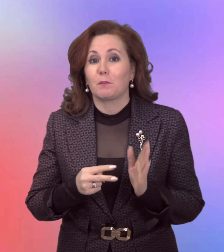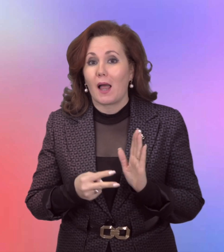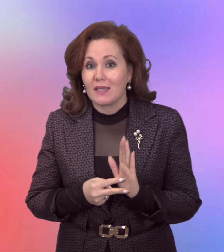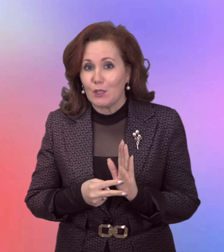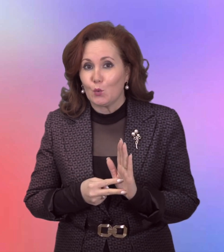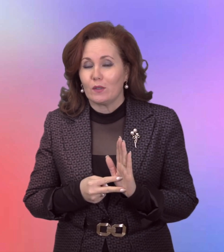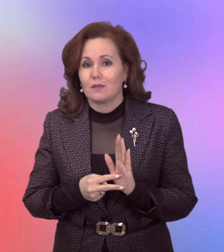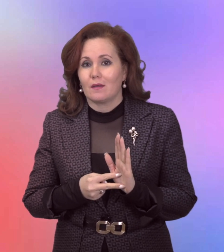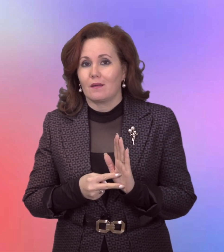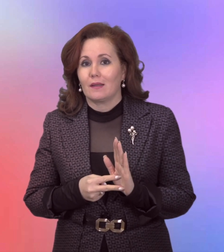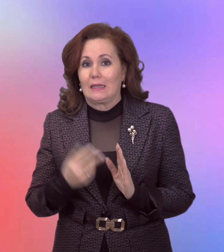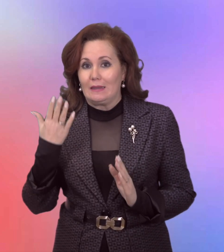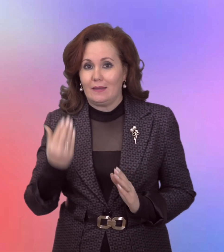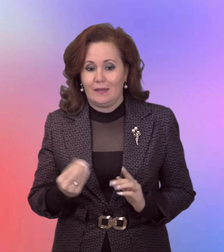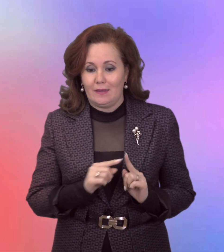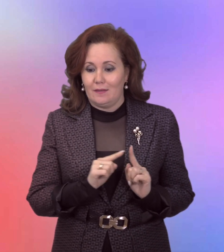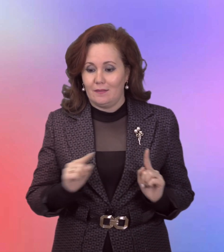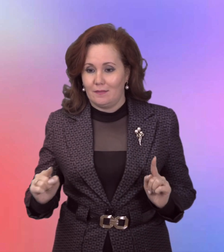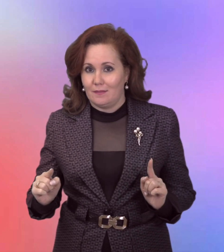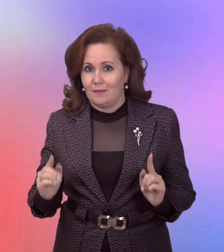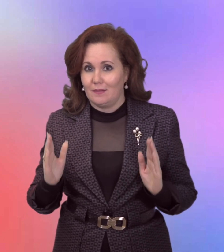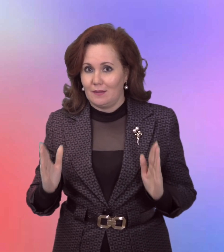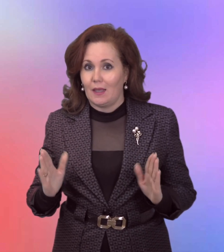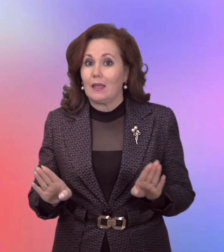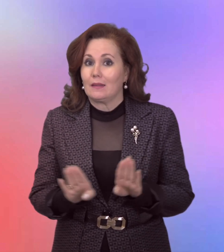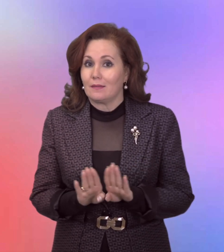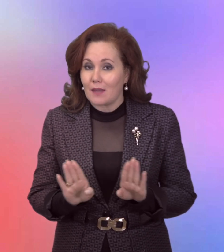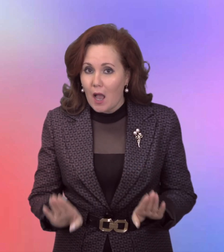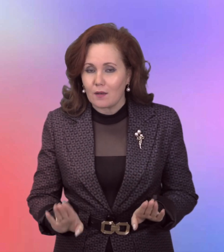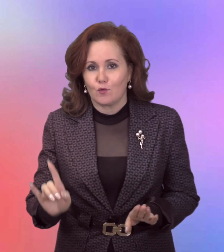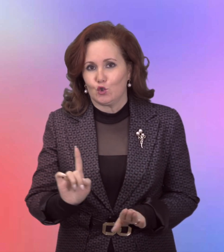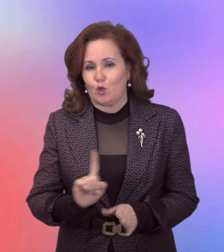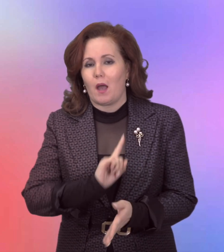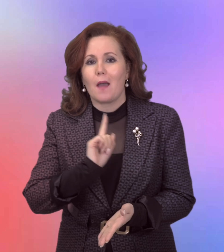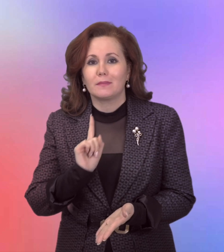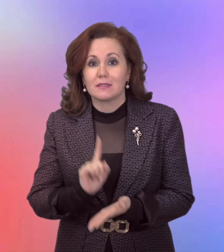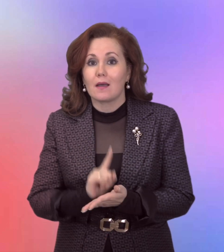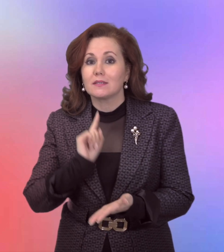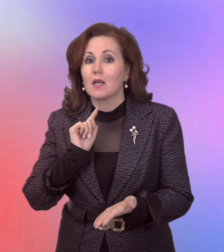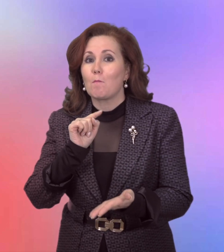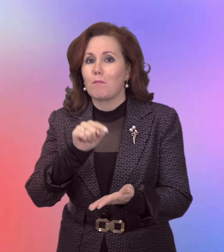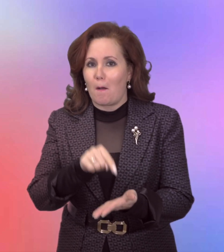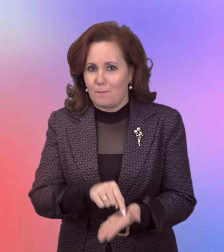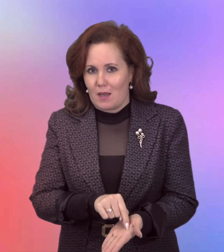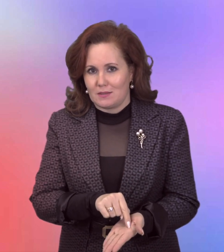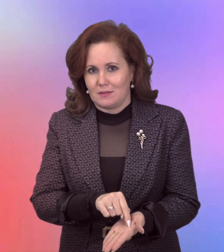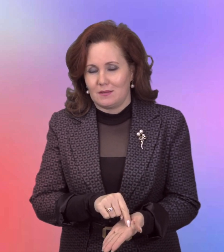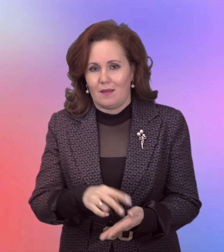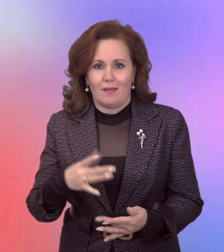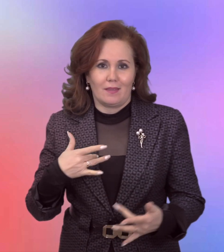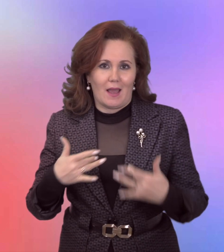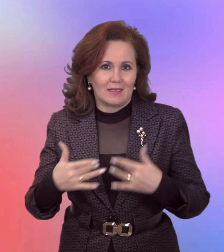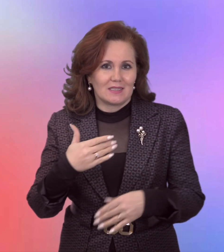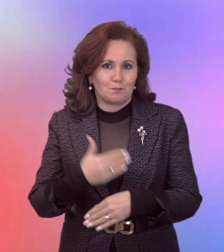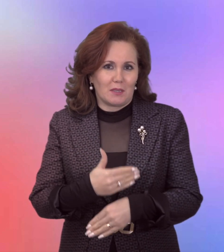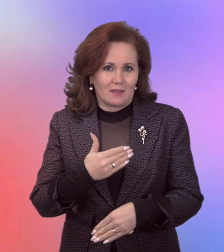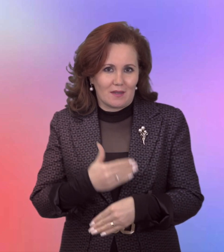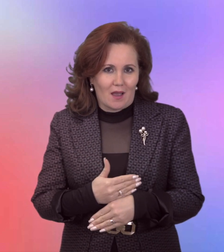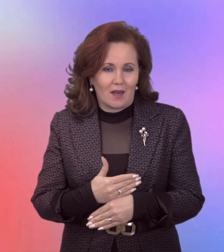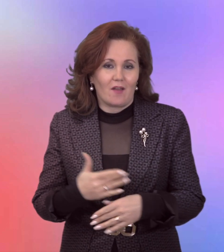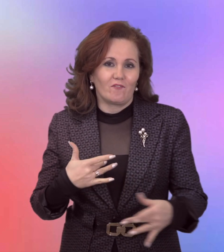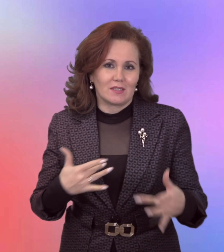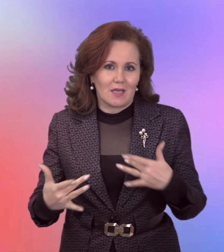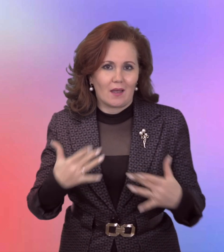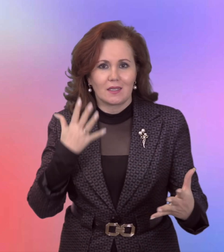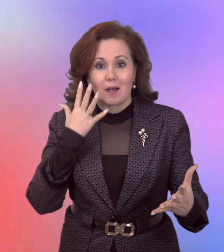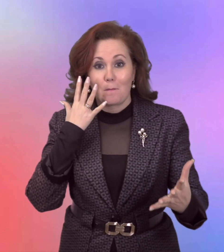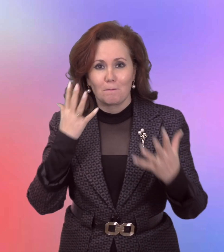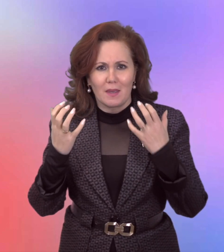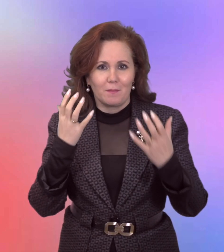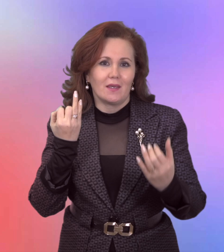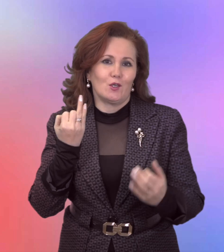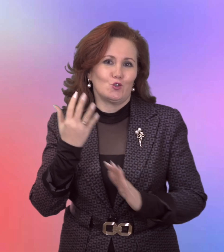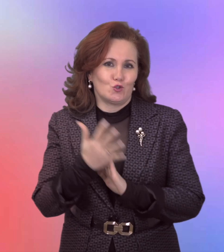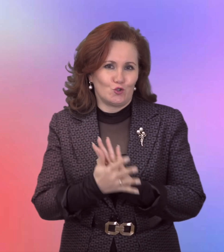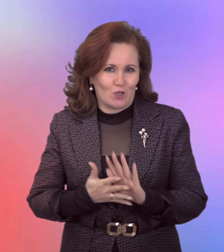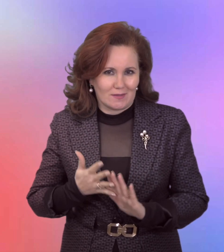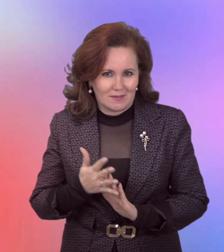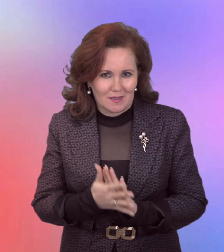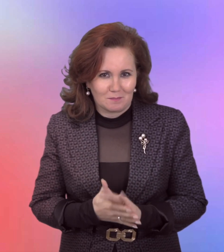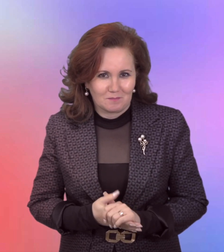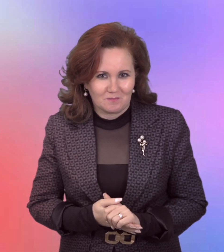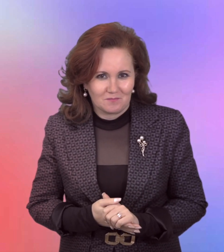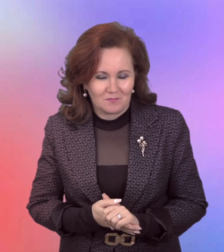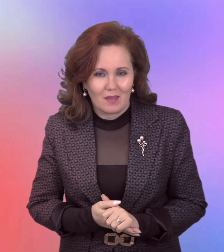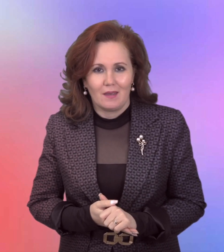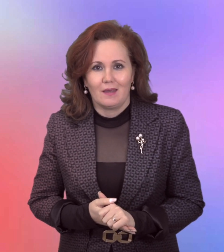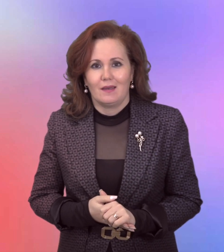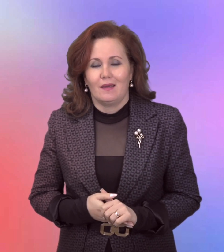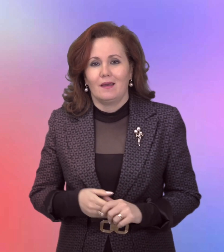запланируйте дни так, чтобы обязательно попасть на спектакль в Театр мимики и жеста!